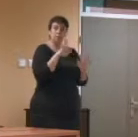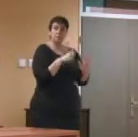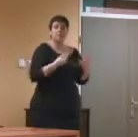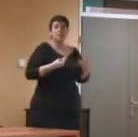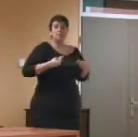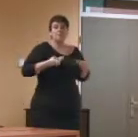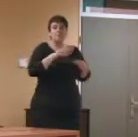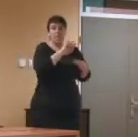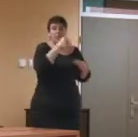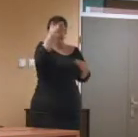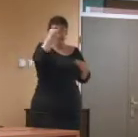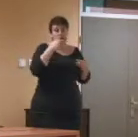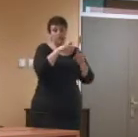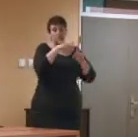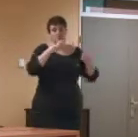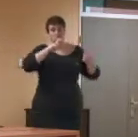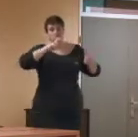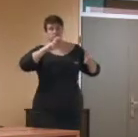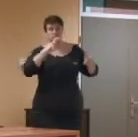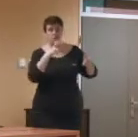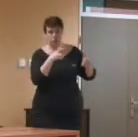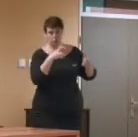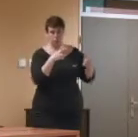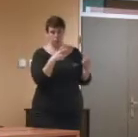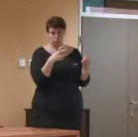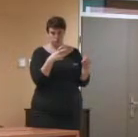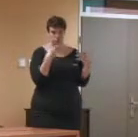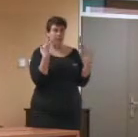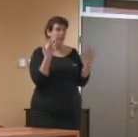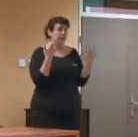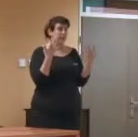en lo que ha pasado y en lo que pasó antes de todo esto.